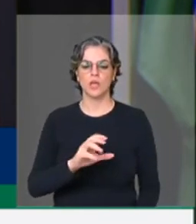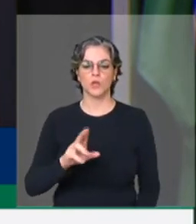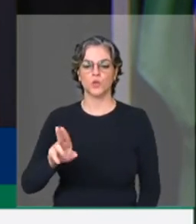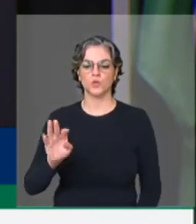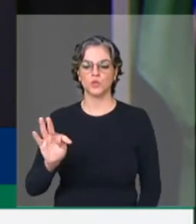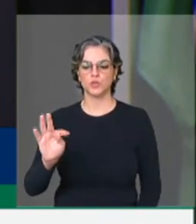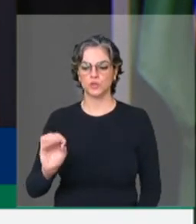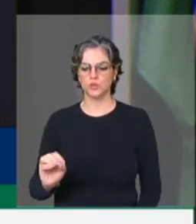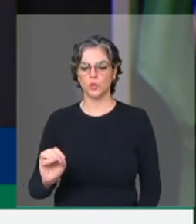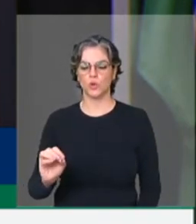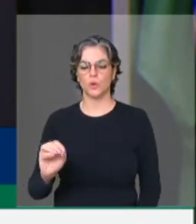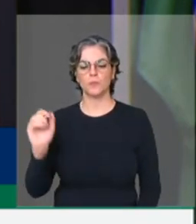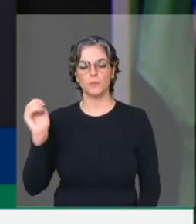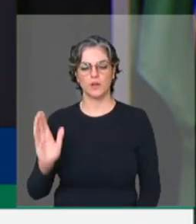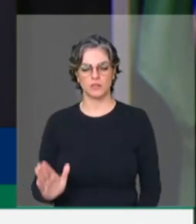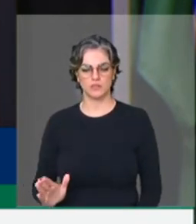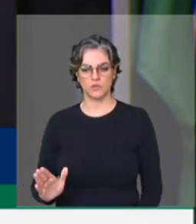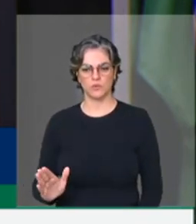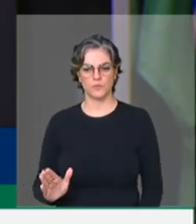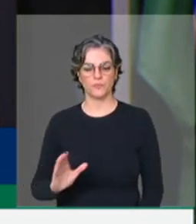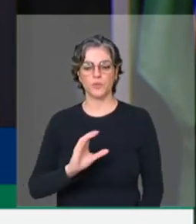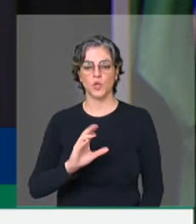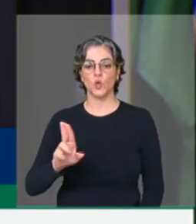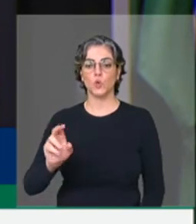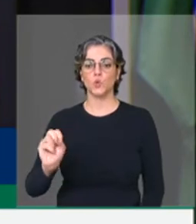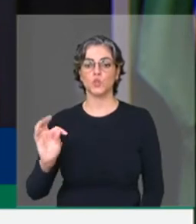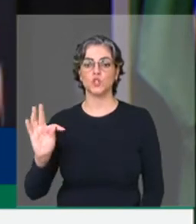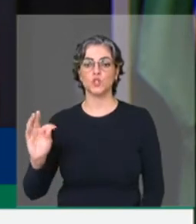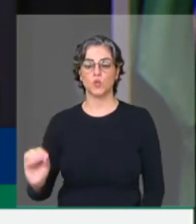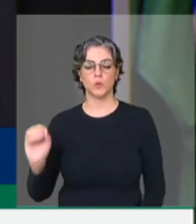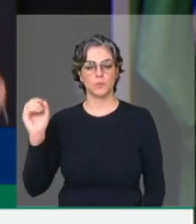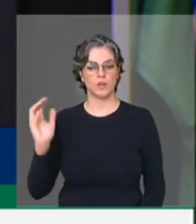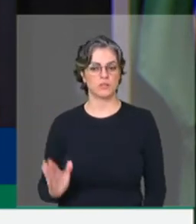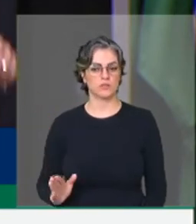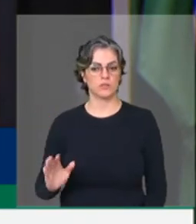A REDUÇÃO DO CUSTO BRASIL. VOCÊ NÃO PODE REDUZIR IMPOSTO DE IMPORTAÇÃO SEM